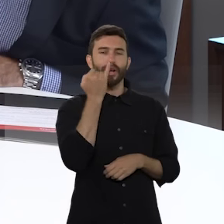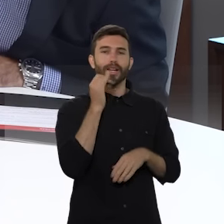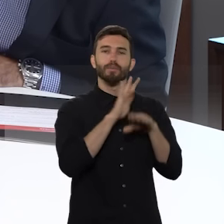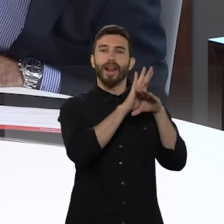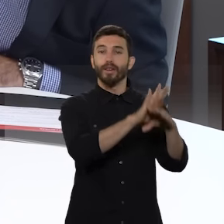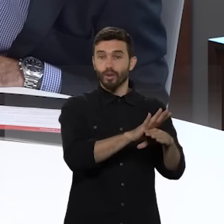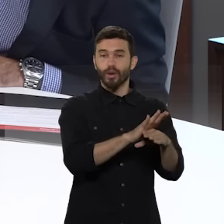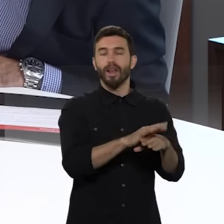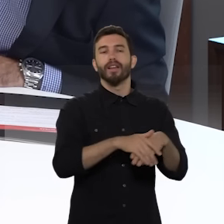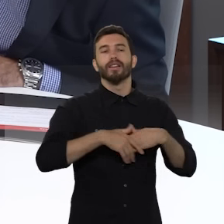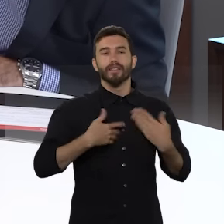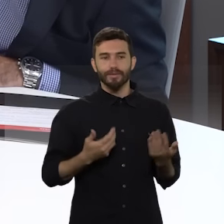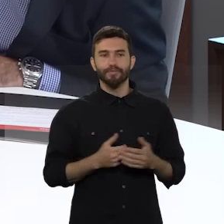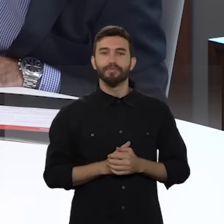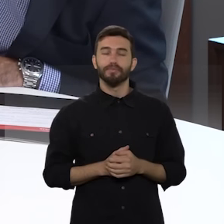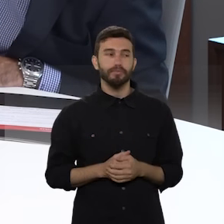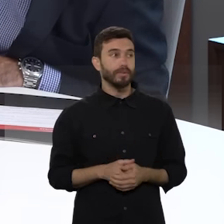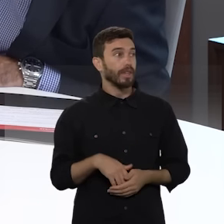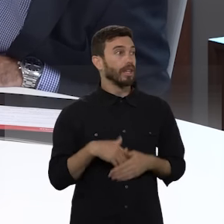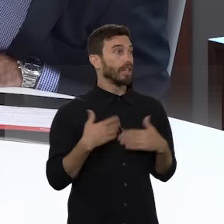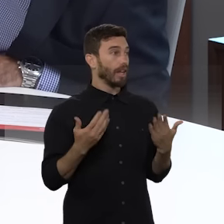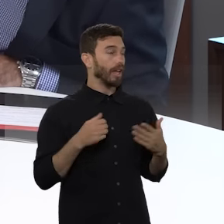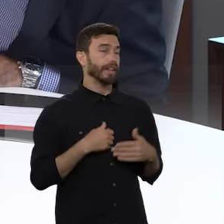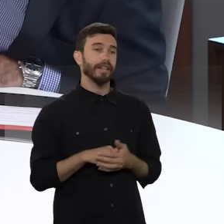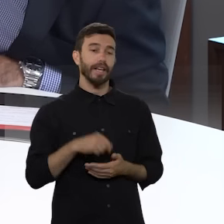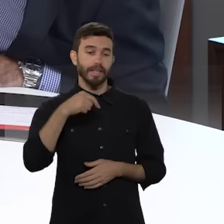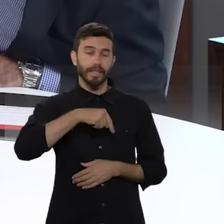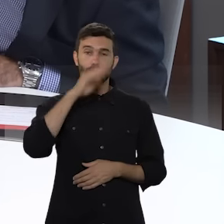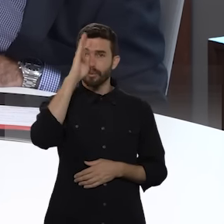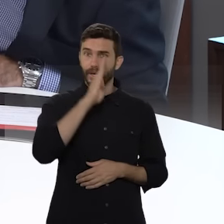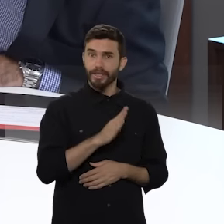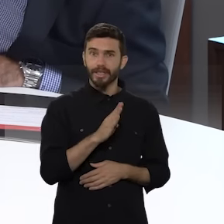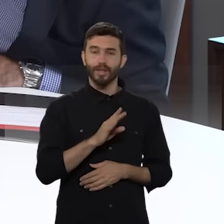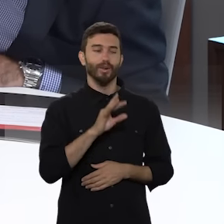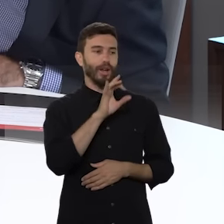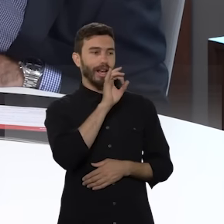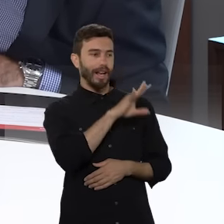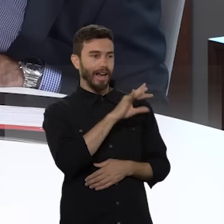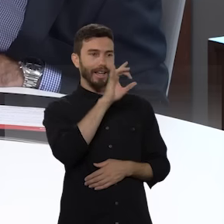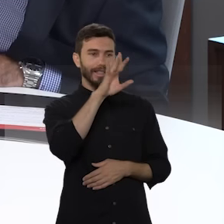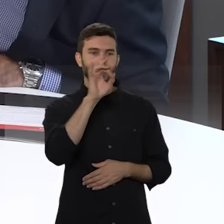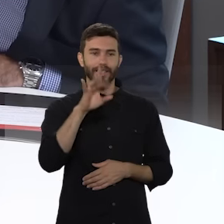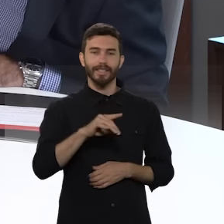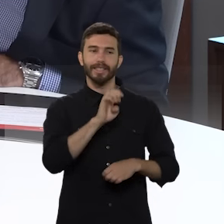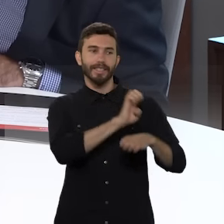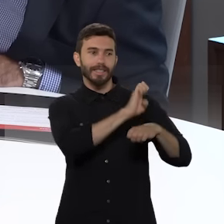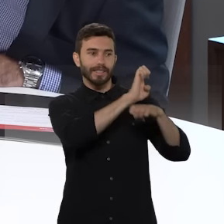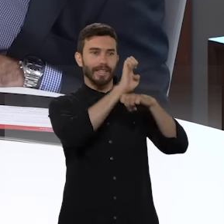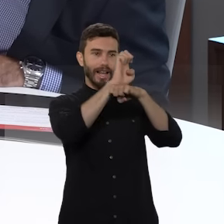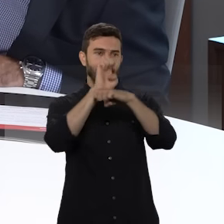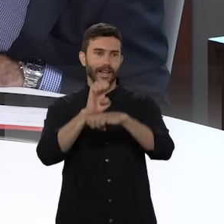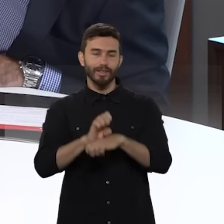Nesse Estado... nesse continente chamado Brasil, cada estado é um país. É. Cada um é diferente e cada